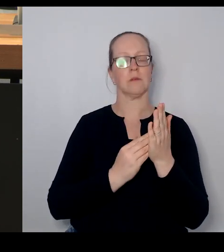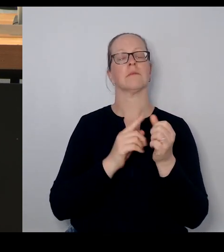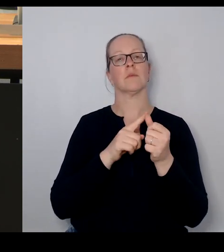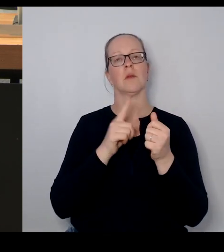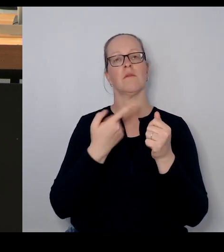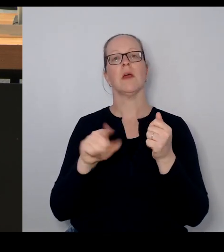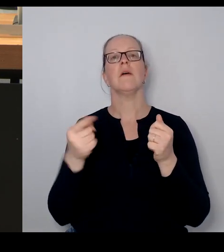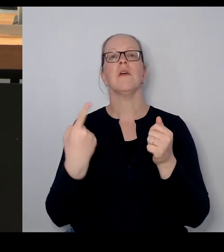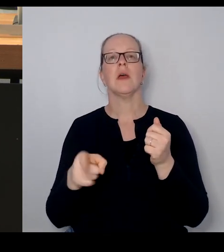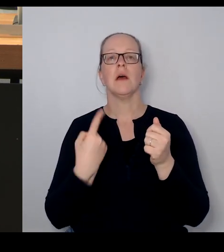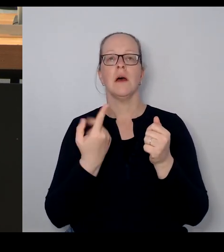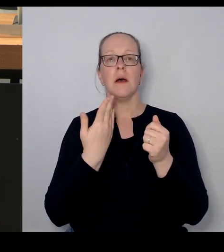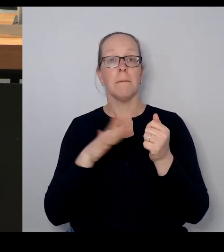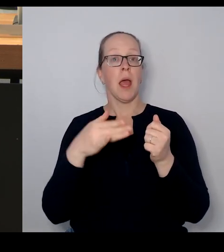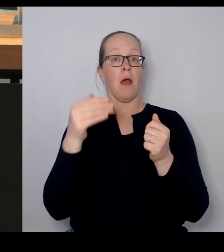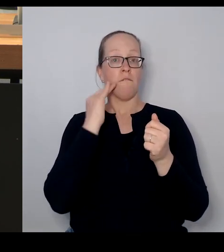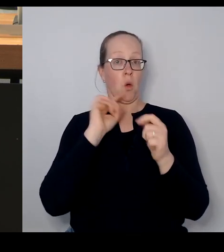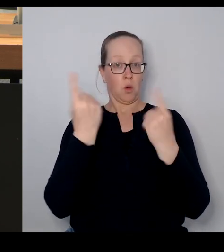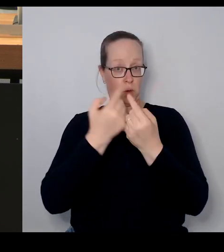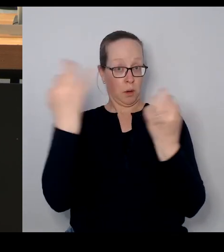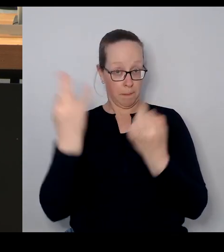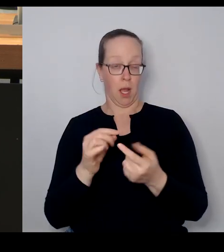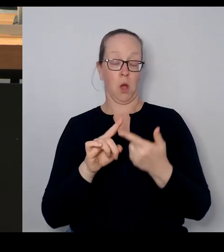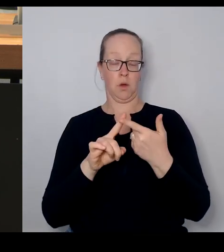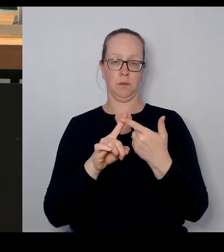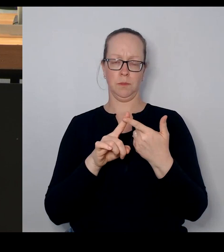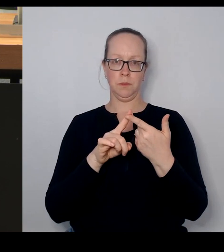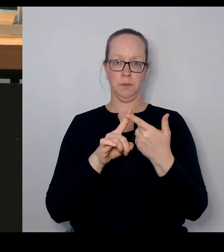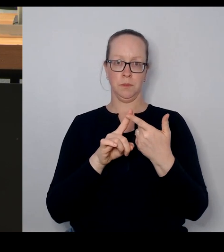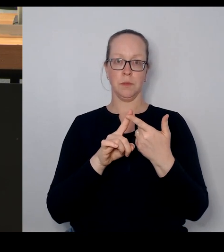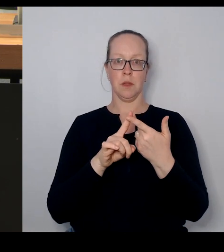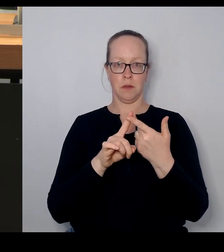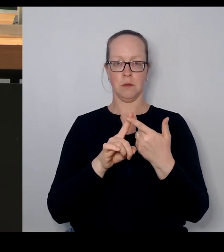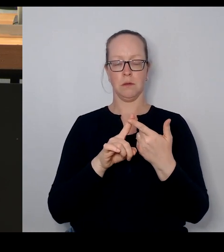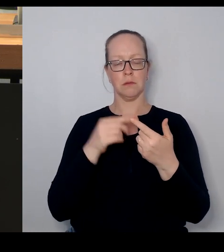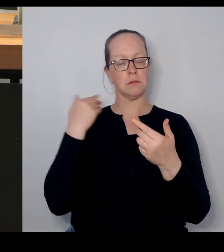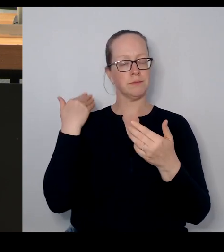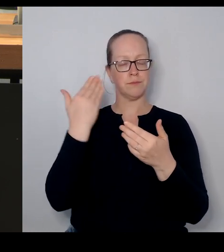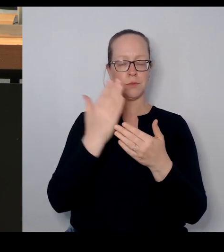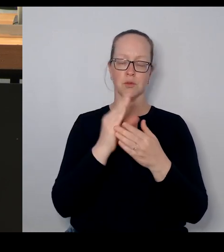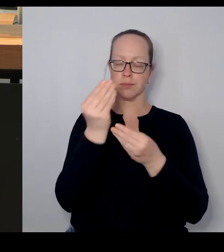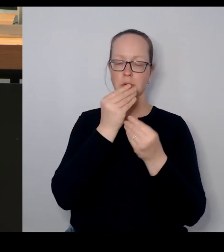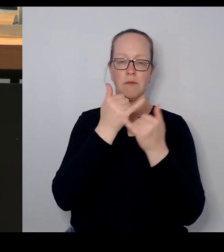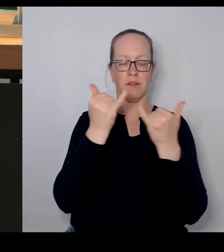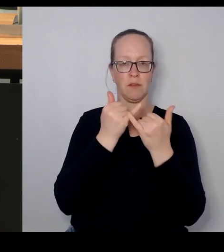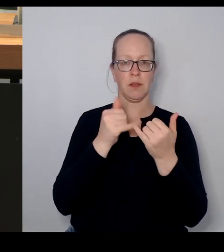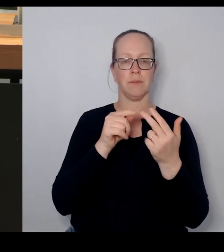Sie gucken immer auf die grüne Wiese wir gucken auf Aufstockung, wir wollen das ein bisschen höher. Gebaut wird vielleicht